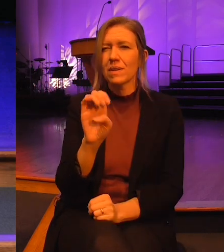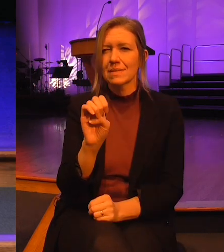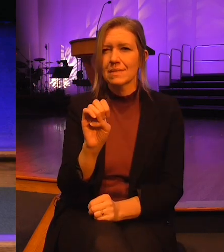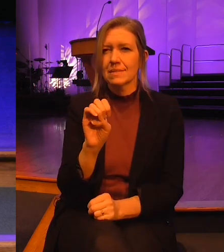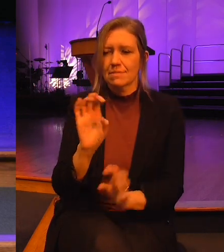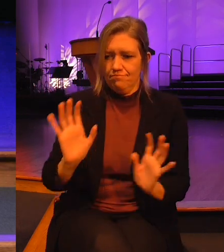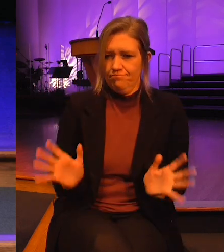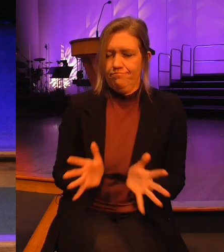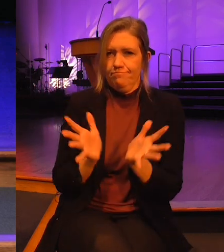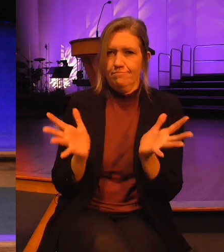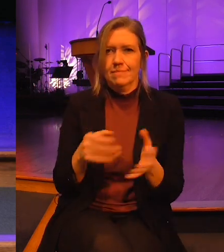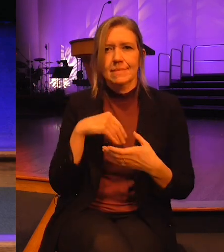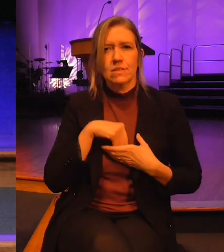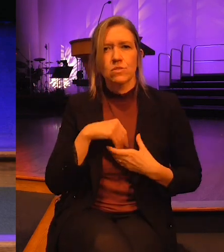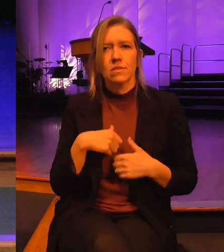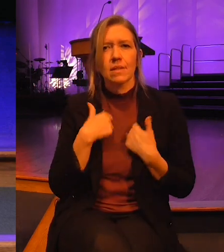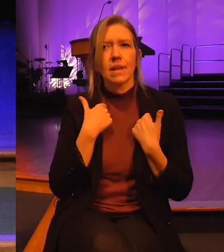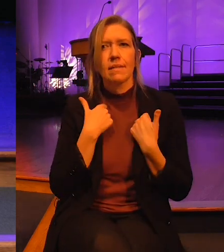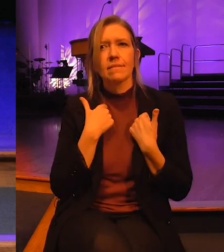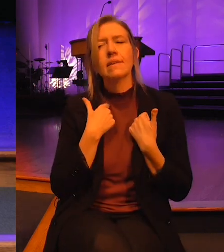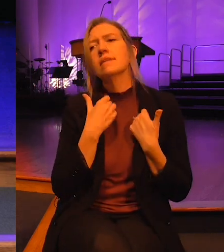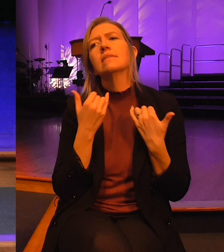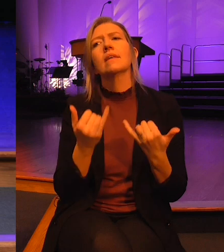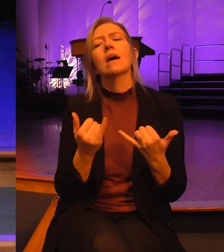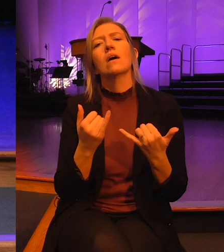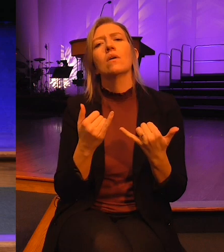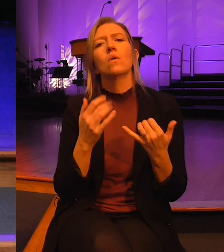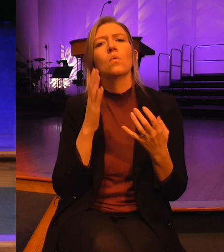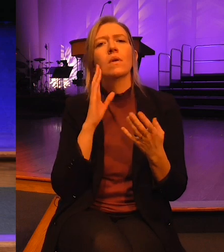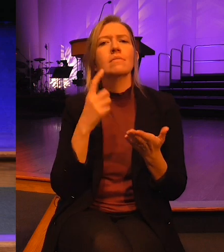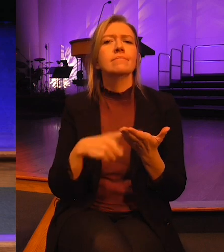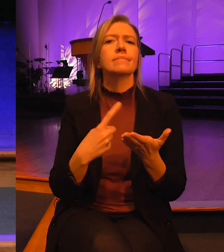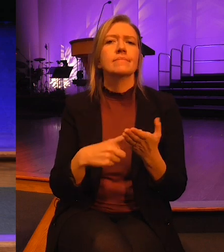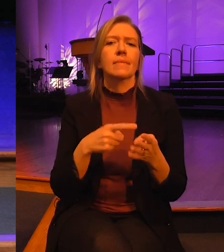a pasar a esta área que llamé vocación y puedes llamarla como quieras